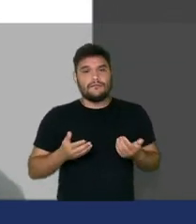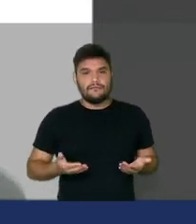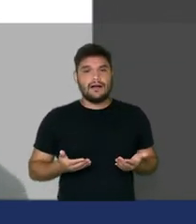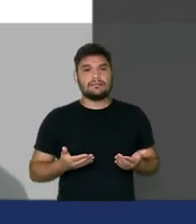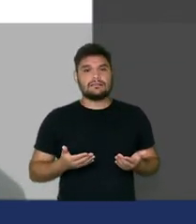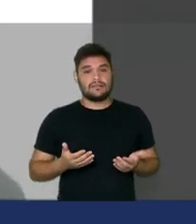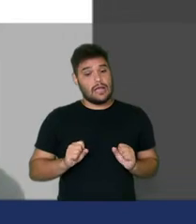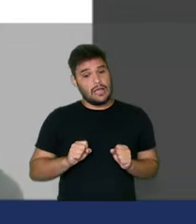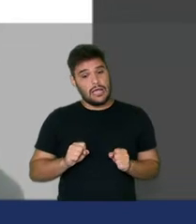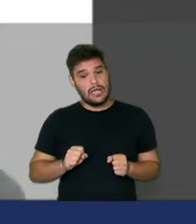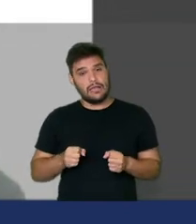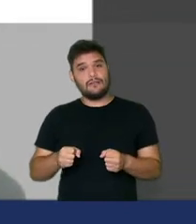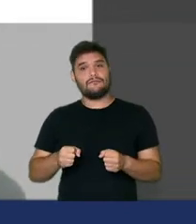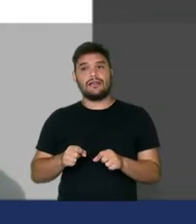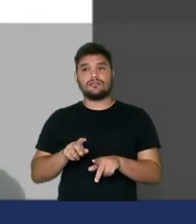NACIONAL, O SENADO E A CÂMARA FAZ EM DEFESA DO POVO